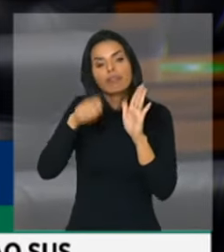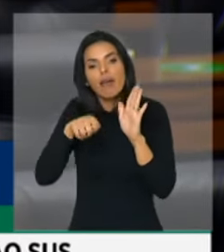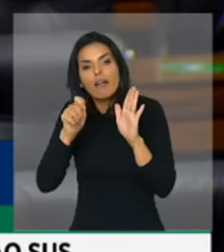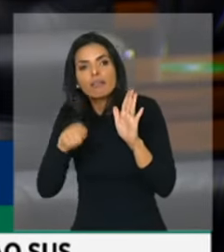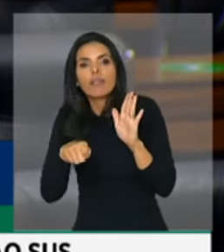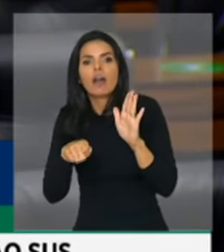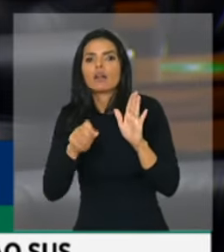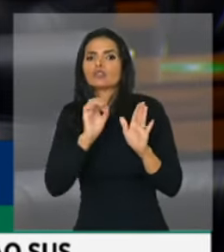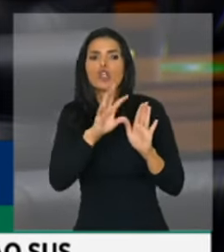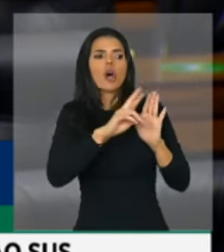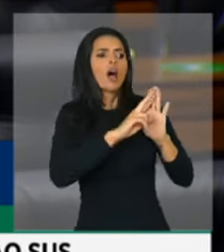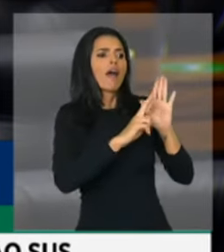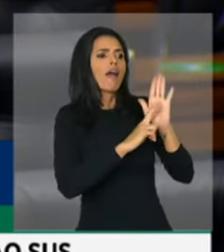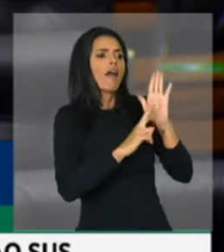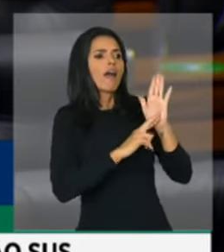HOSPITAIS. EU VI, PRESIDENTE, COM COM MUITA SIMPATIA A